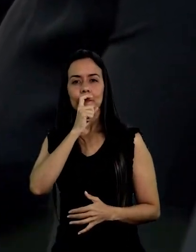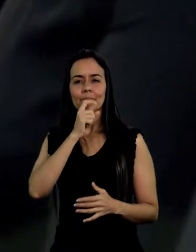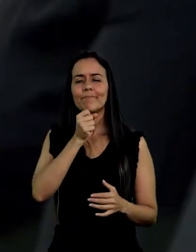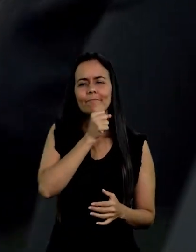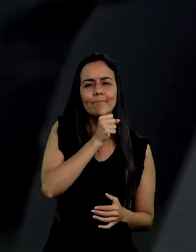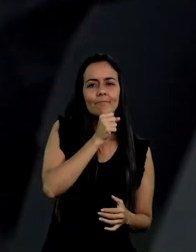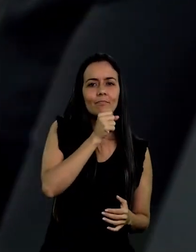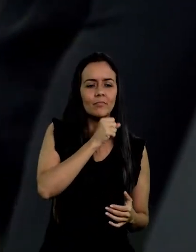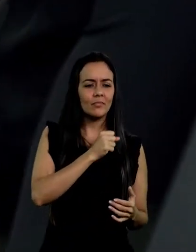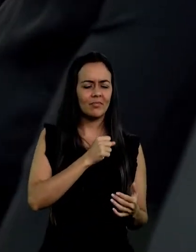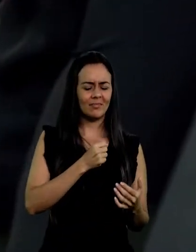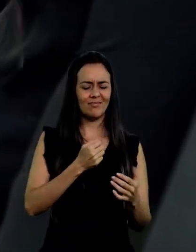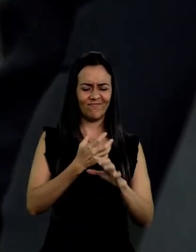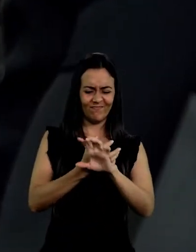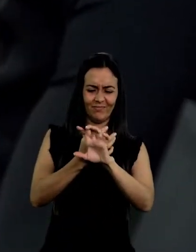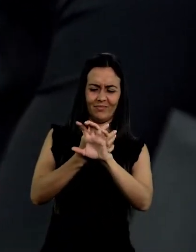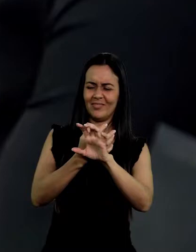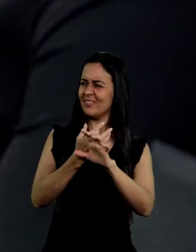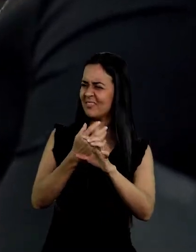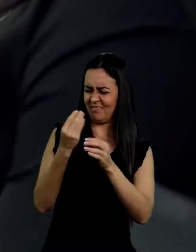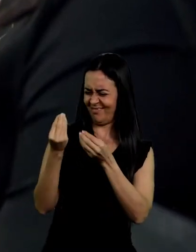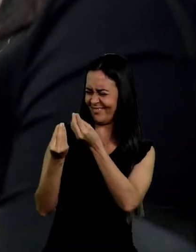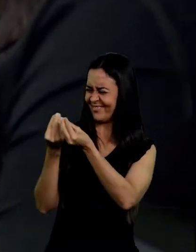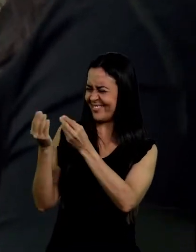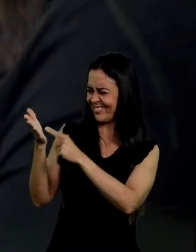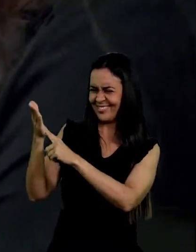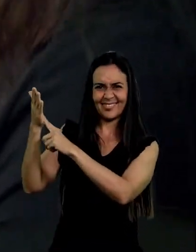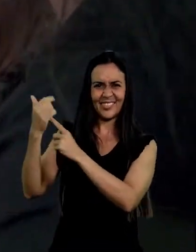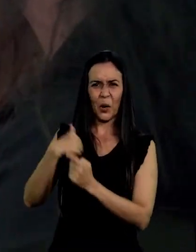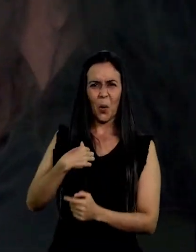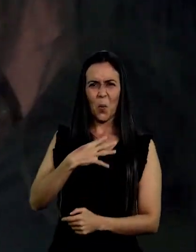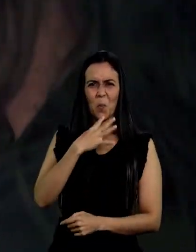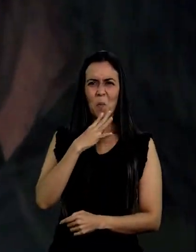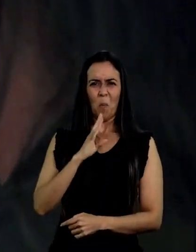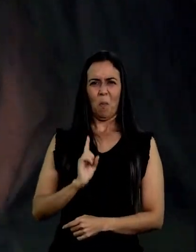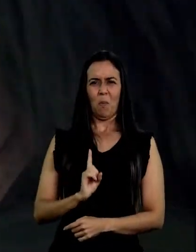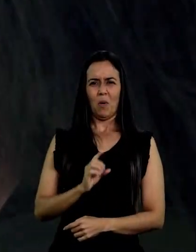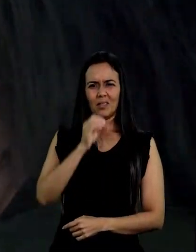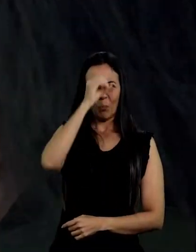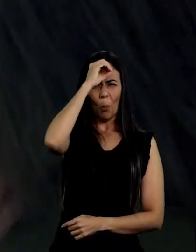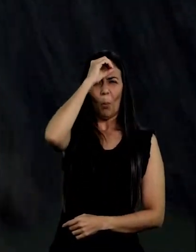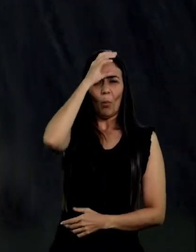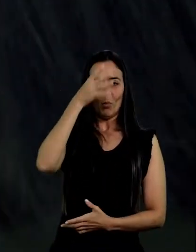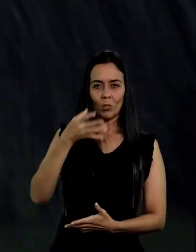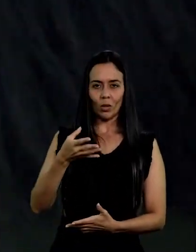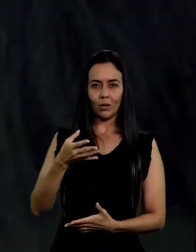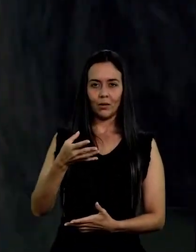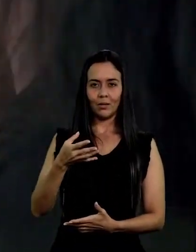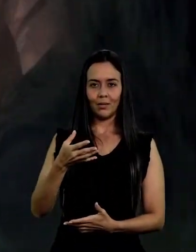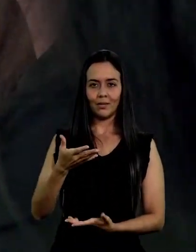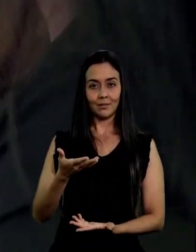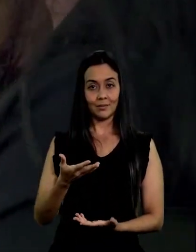que tinham muito mais dificuldade de transmitir esse afeto, que não fosse pegando, abraçando, né?